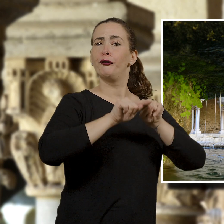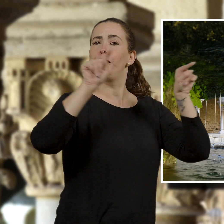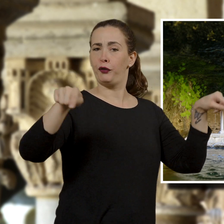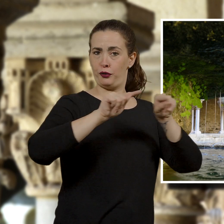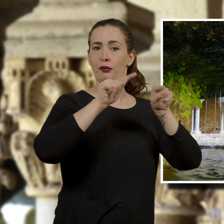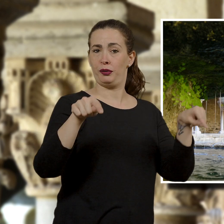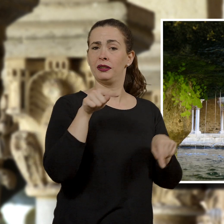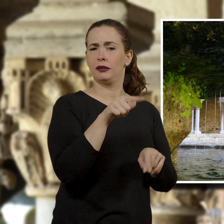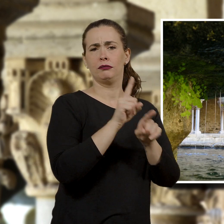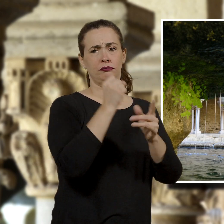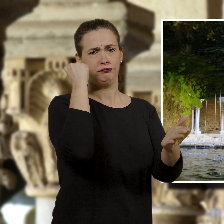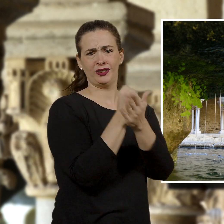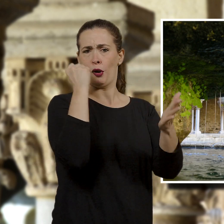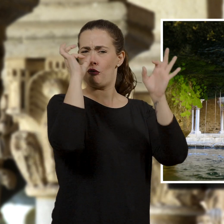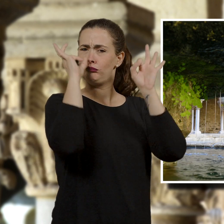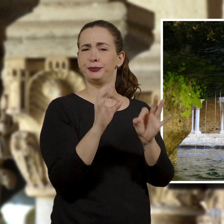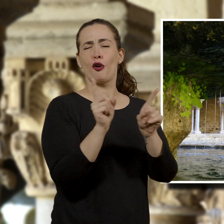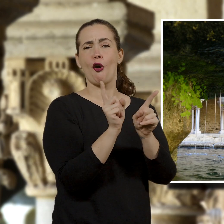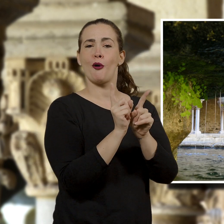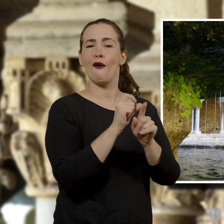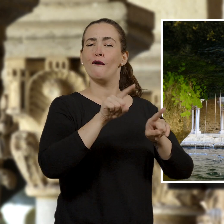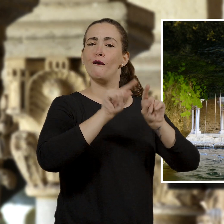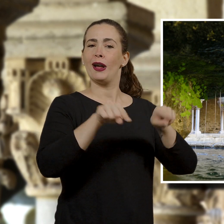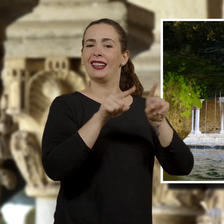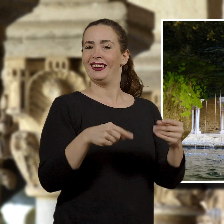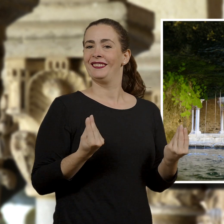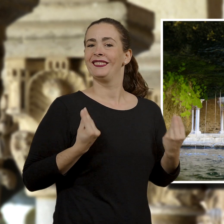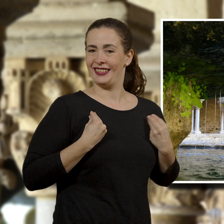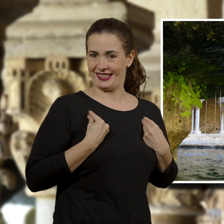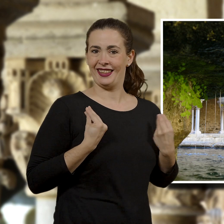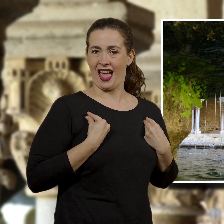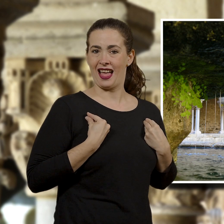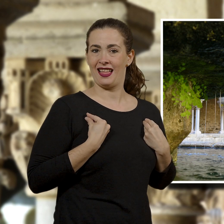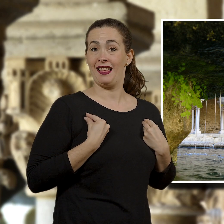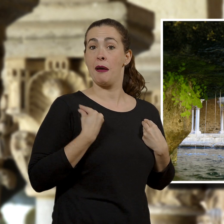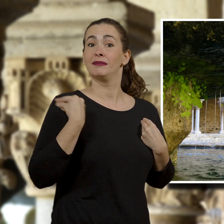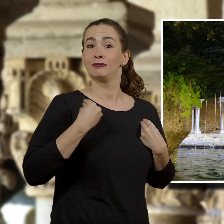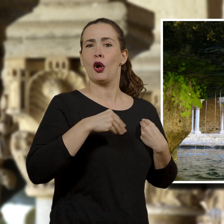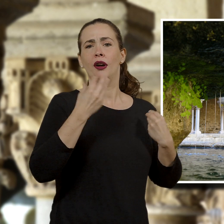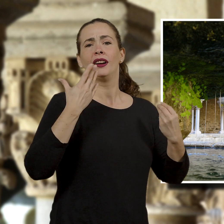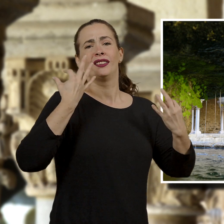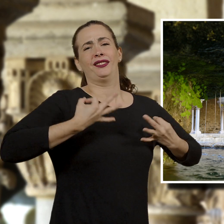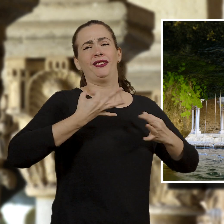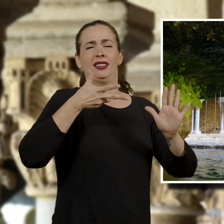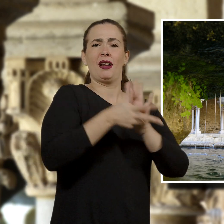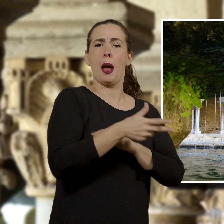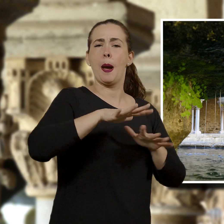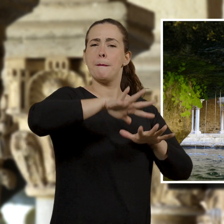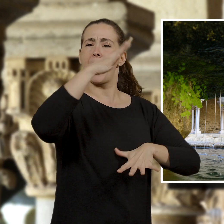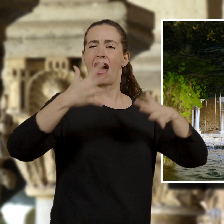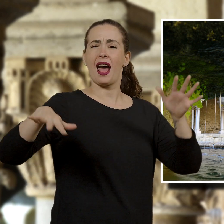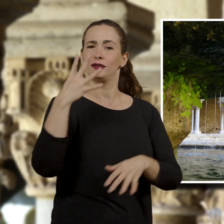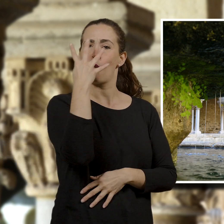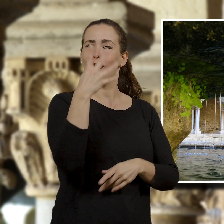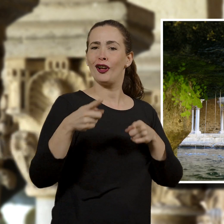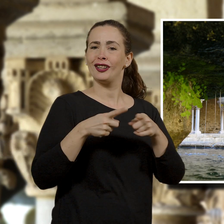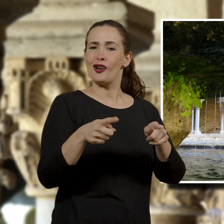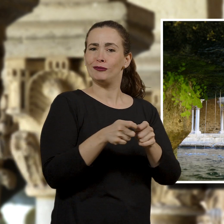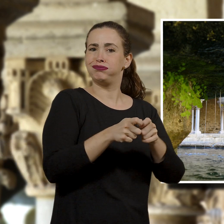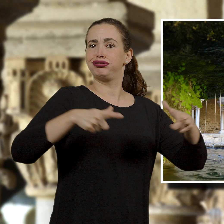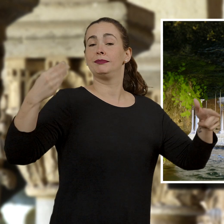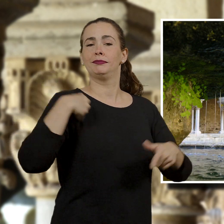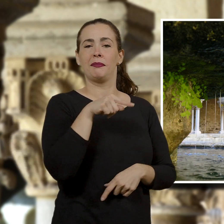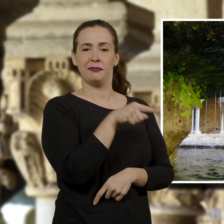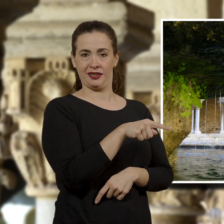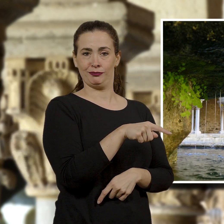Element simbòlic que remet a la font de la Vida, de la que brollaven els quatre rius del Paradís.